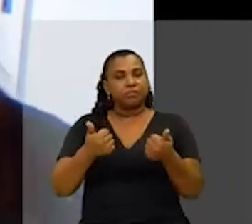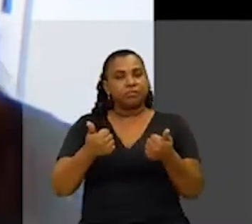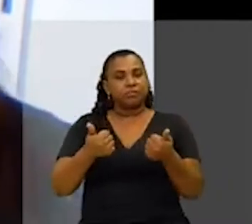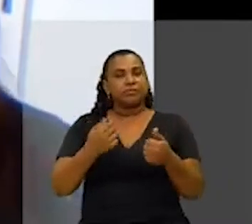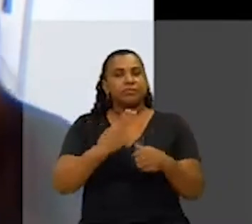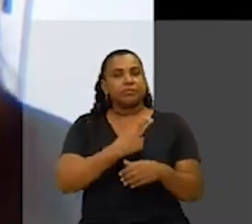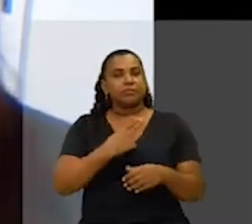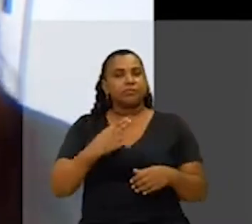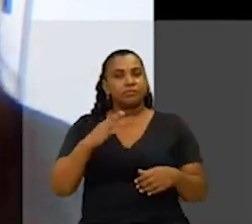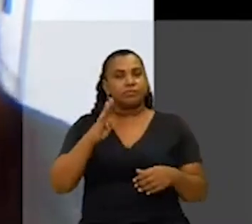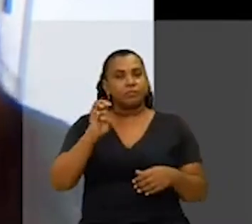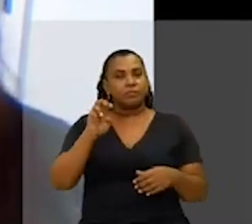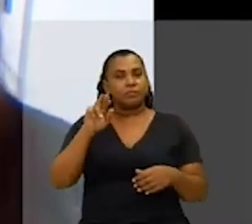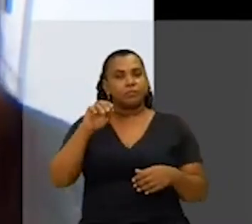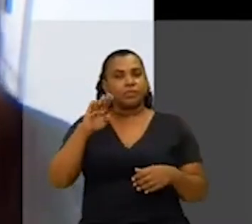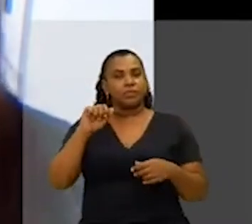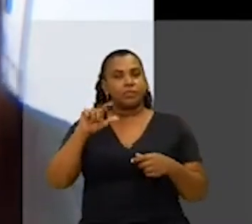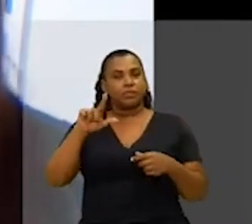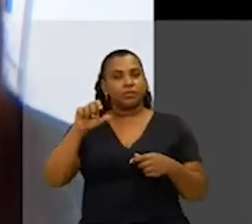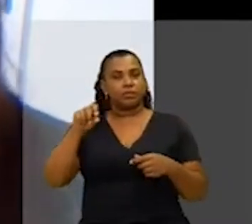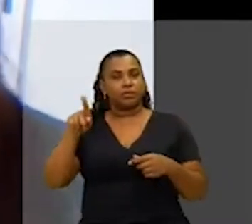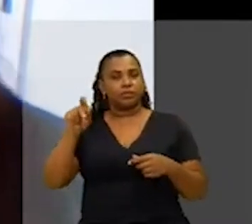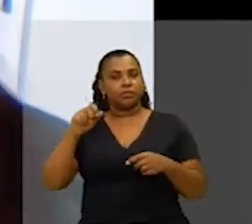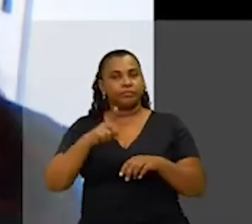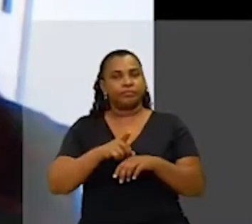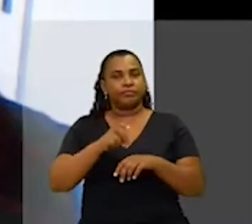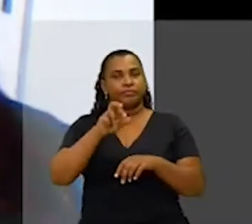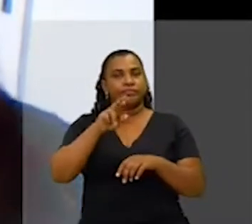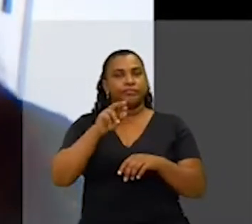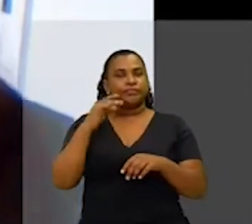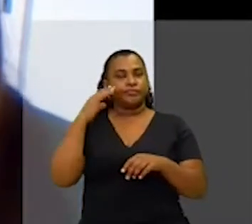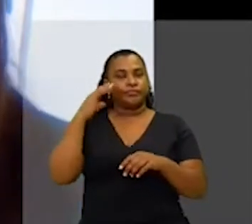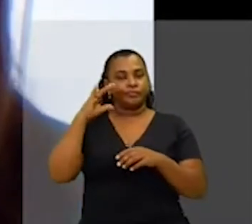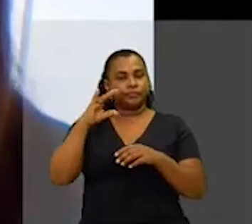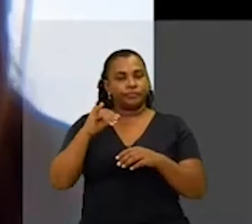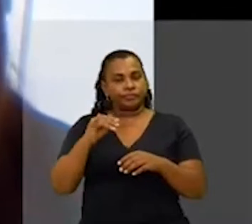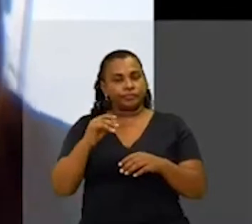é Barbara Lopes Doutor em Ciência Política pela professora de relações internacionais